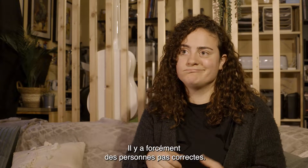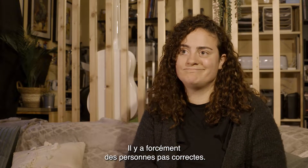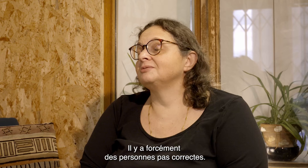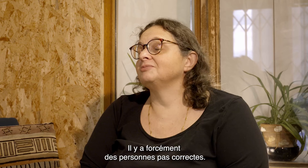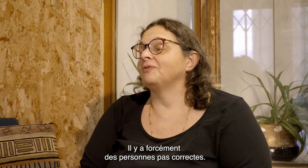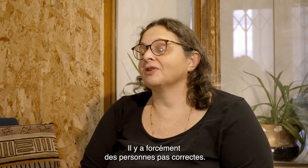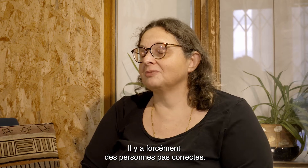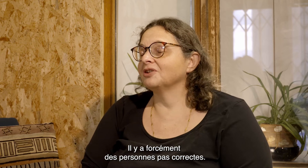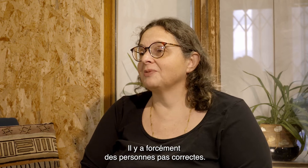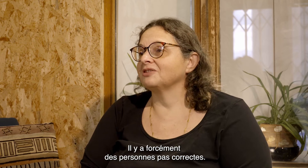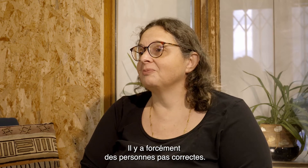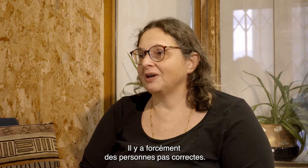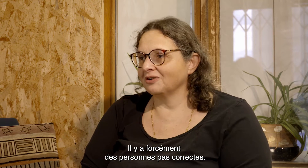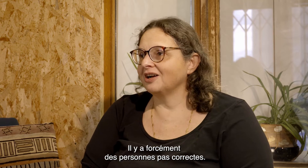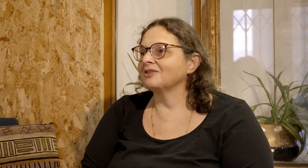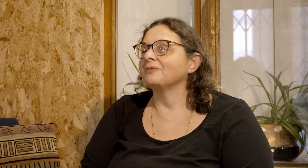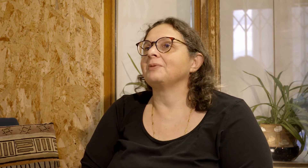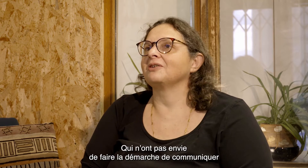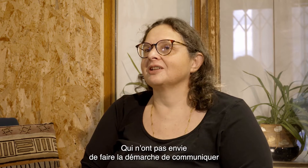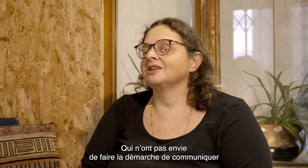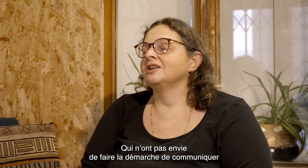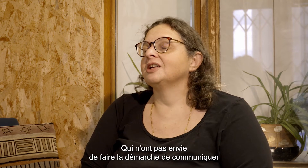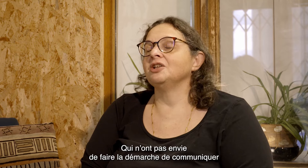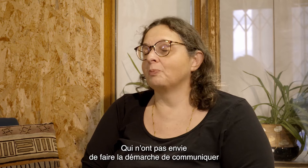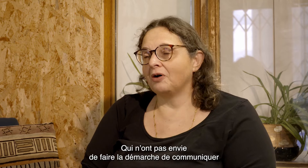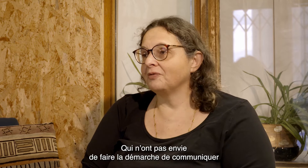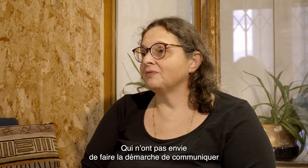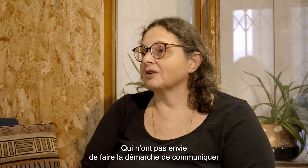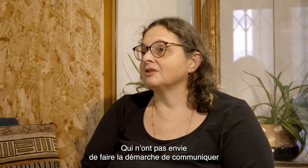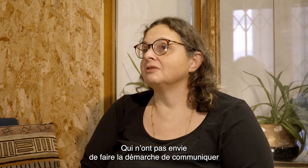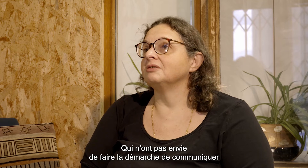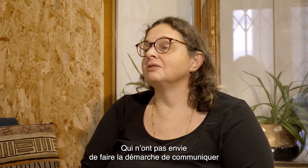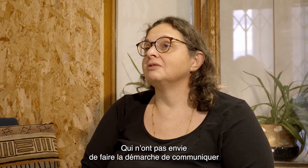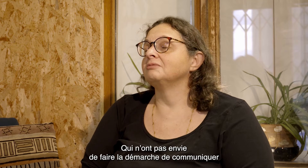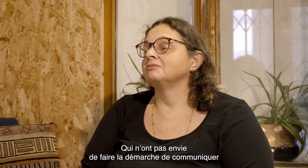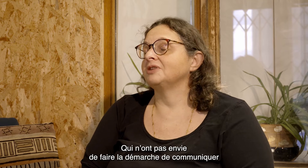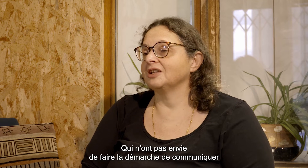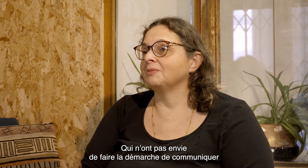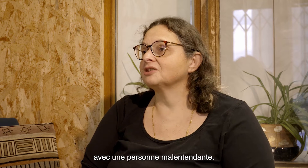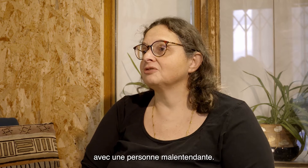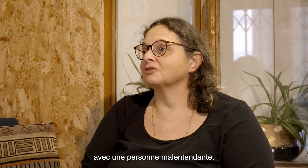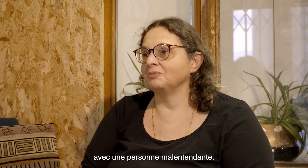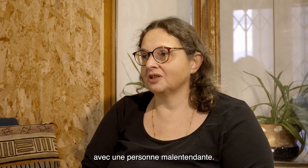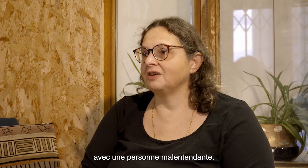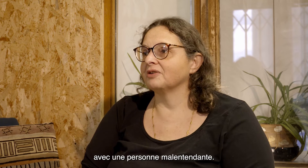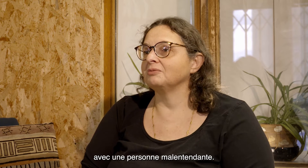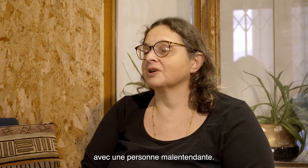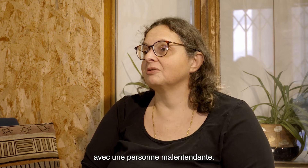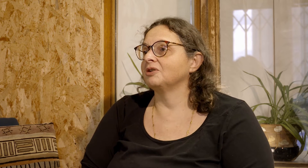Il y a forcément des personnes pas correctes. Qui n’ont pas envie de faire la démarche de communiquer avec une personne malentendante.